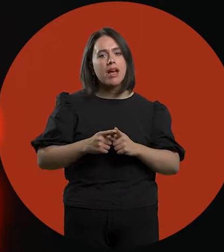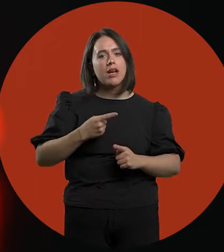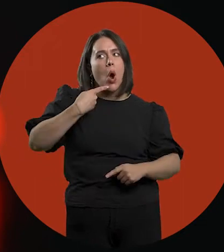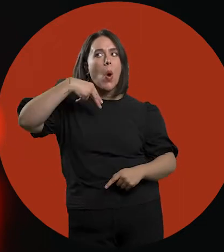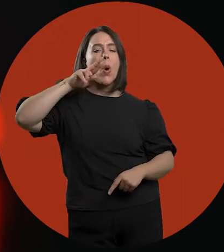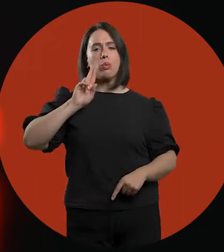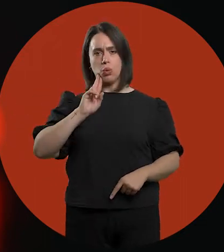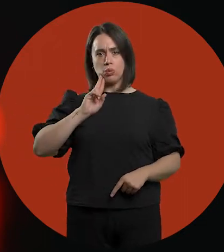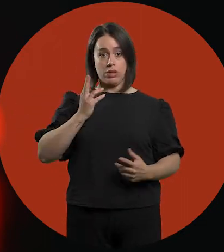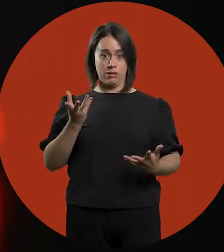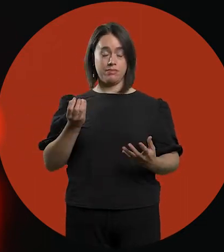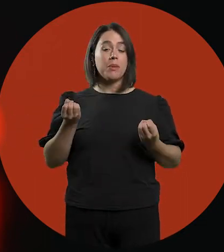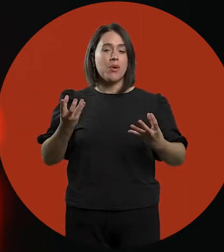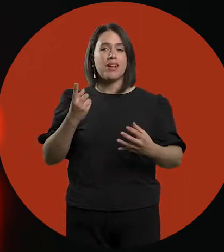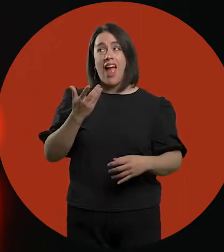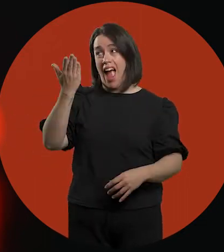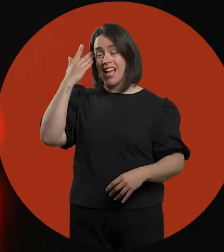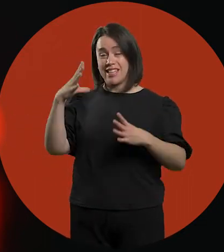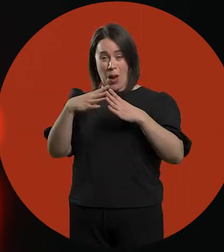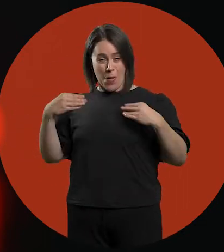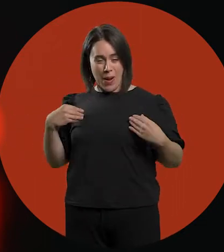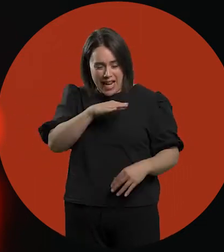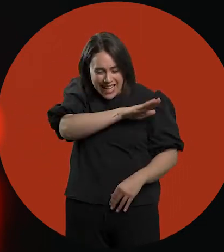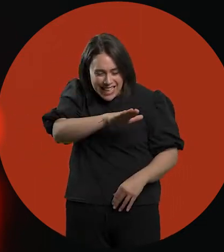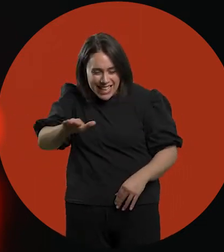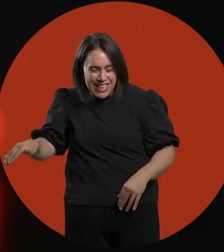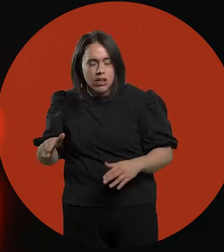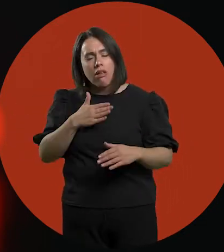es decir, en la escuela es todo mucho más relajado.